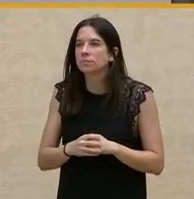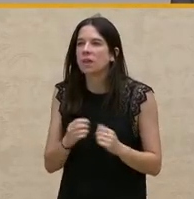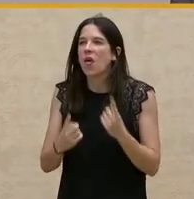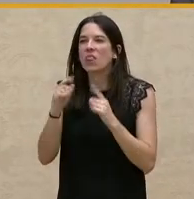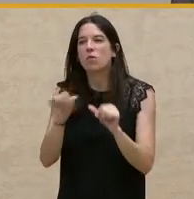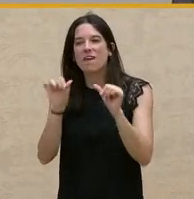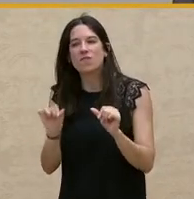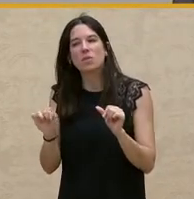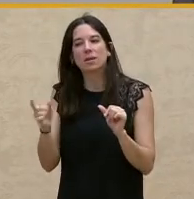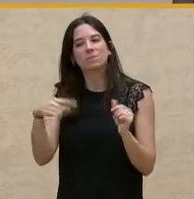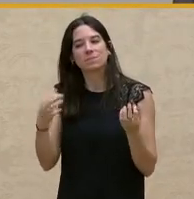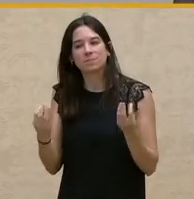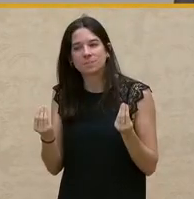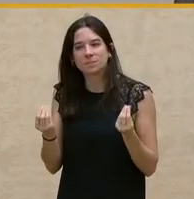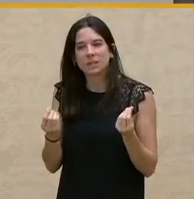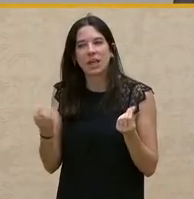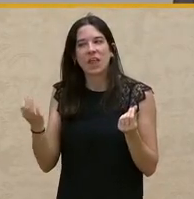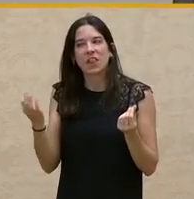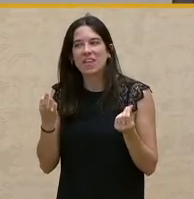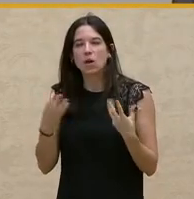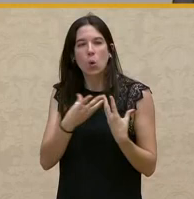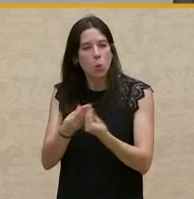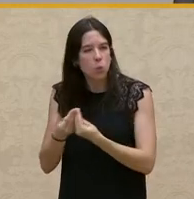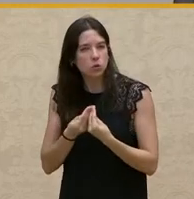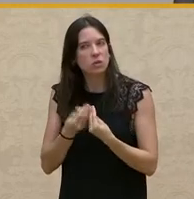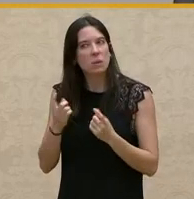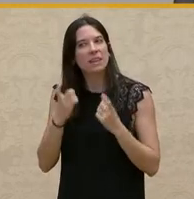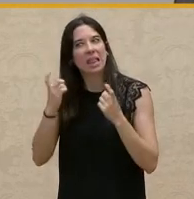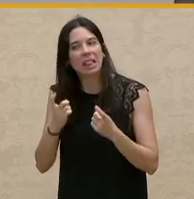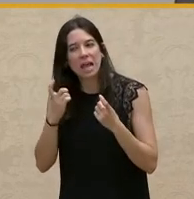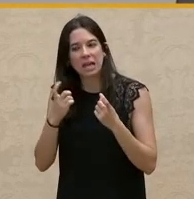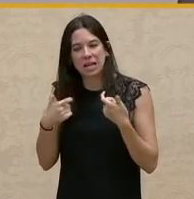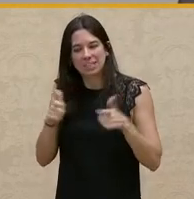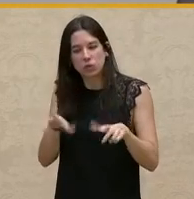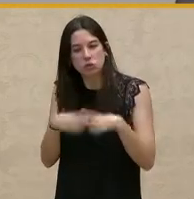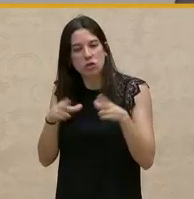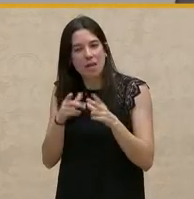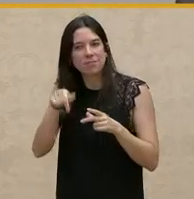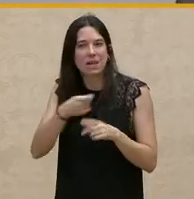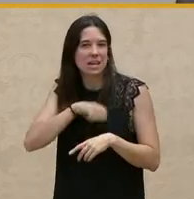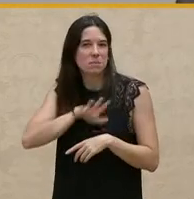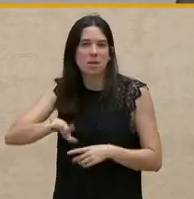hemos de ser capaces, entre todos, de que el sector social en España cambie, que los políticos,